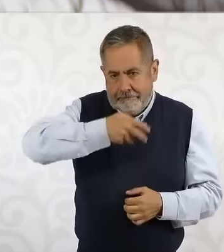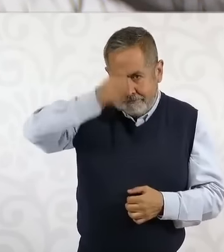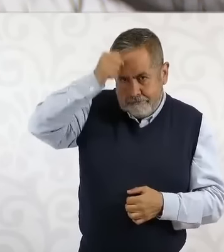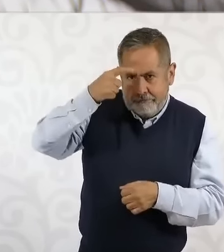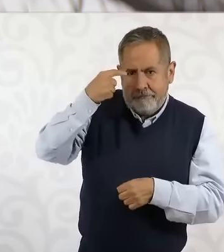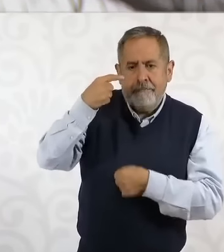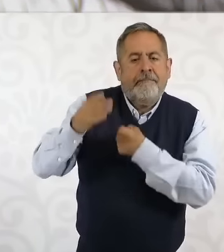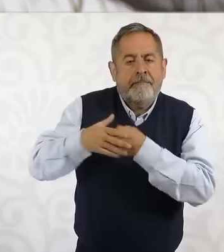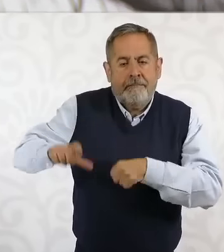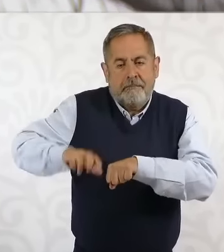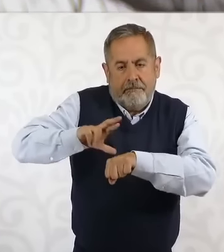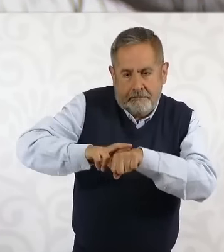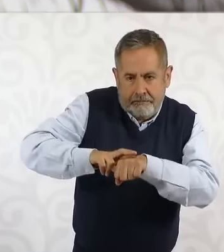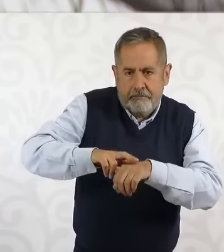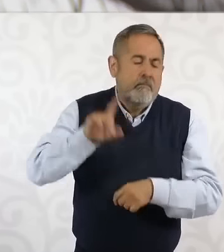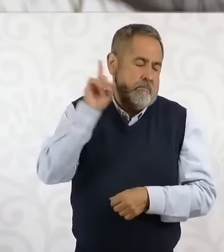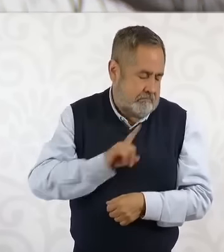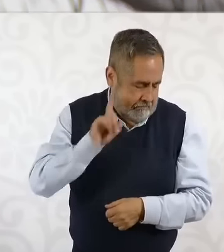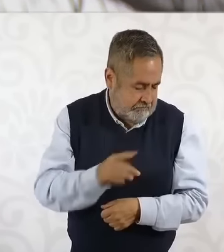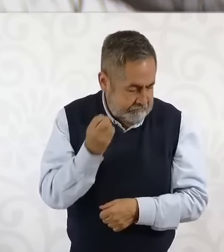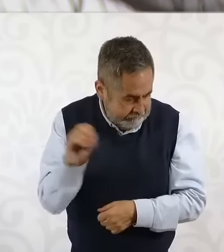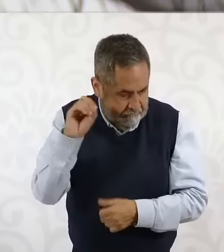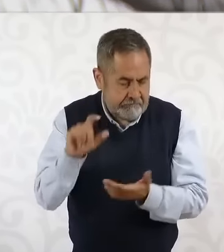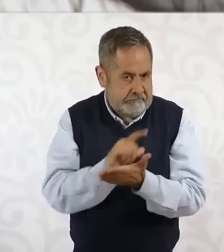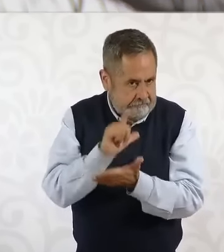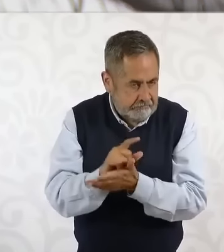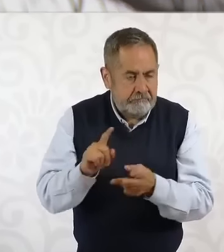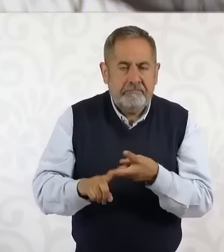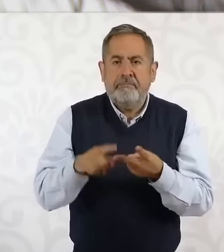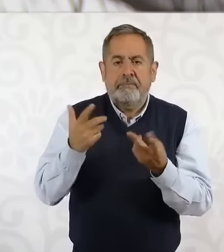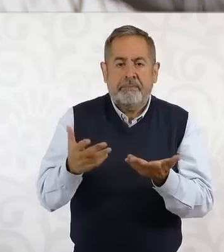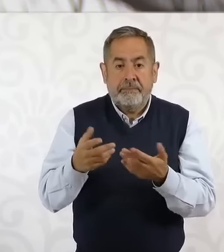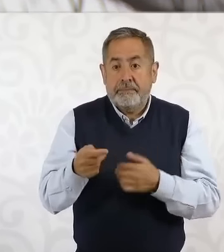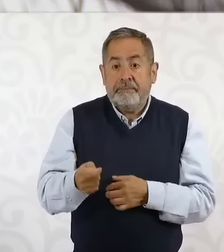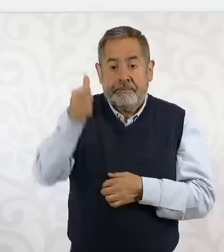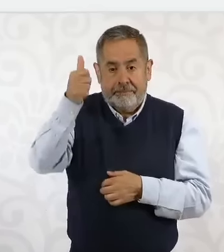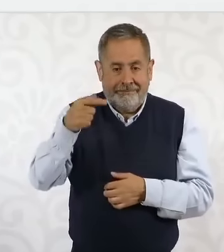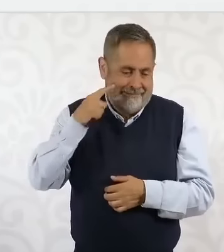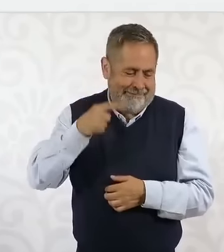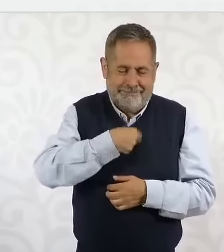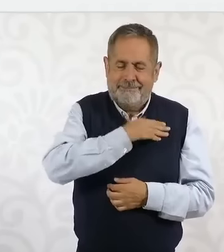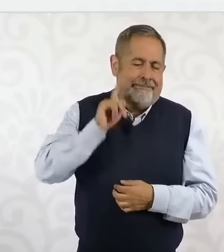a gobernadores y gobernadoras son mujeres. Eh, y bueno, por primera vez una mujer presidenta,